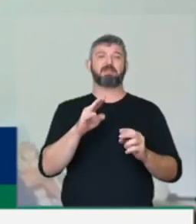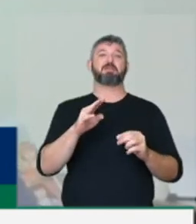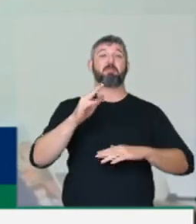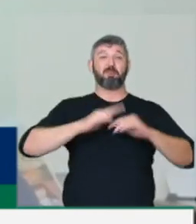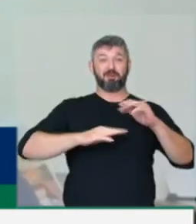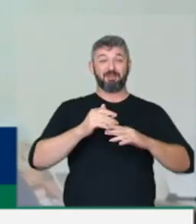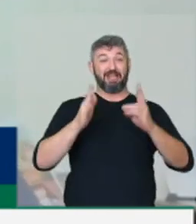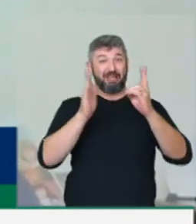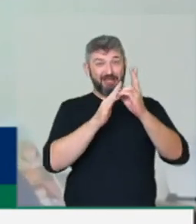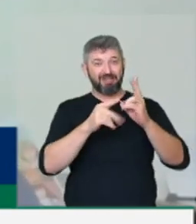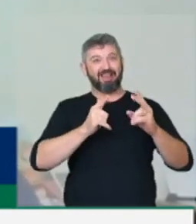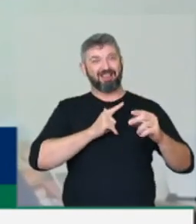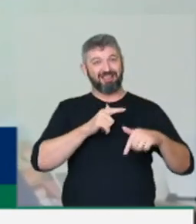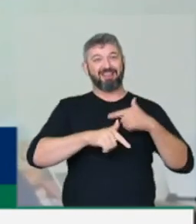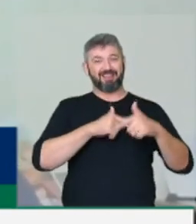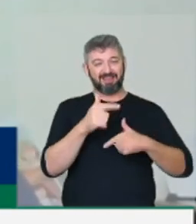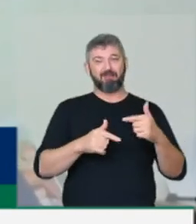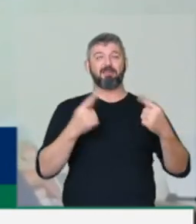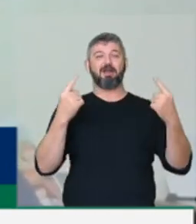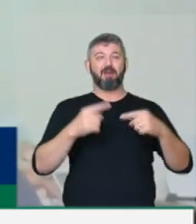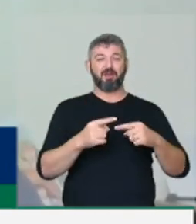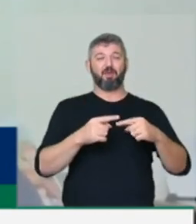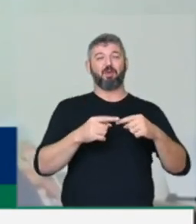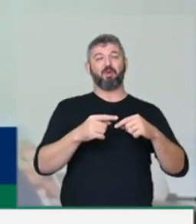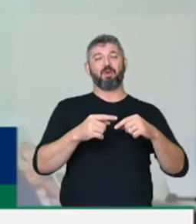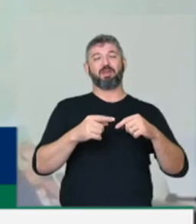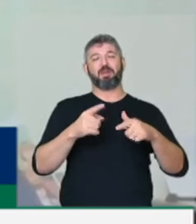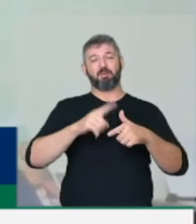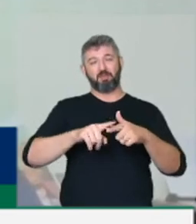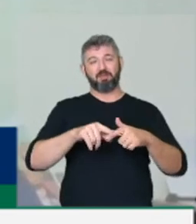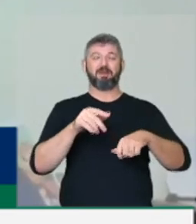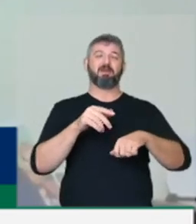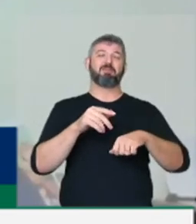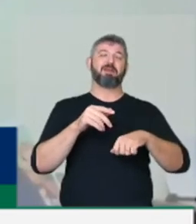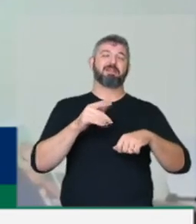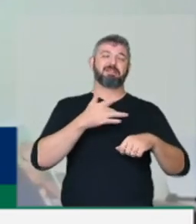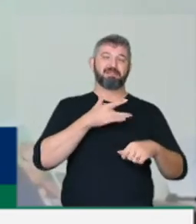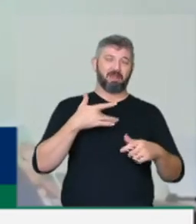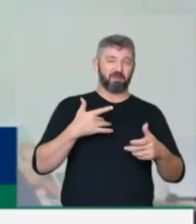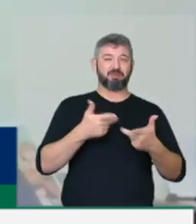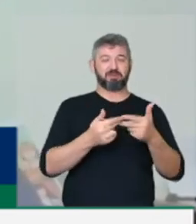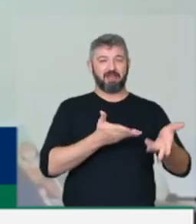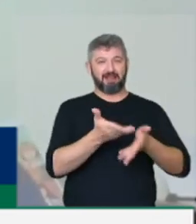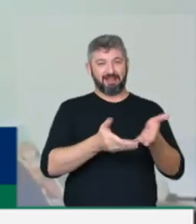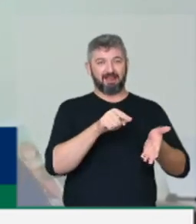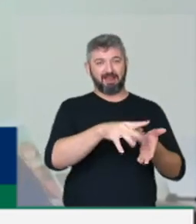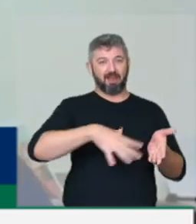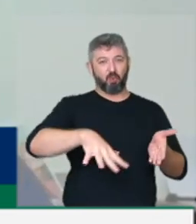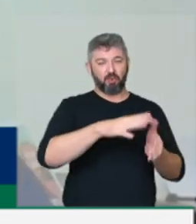AGENTES DE ENDEMIA.... O SANEAMENTO BÁ SICO. PROFISSIONAIS QUE ESTÃO LÁ NAS COMUNIDADES INDÍGENAS. PRESTAM ATENDIMENTO